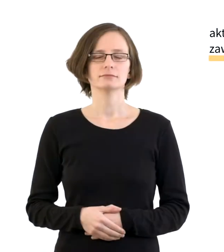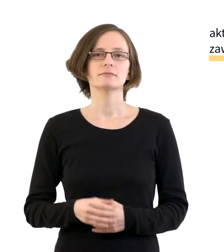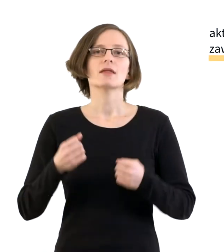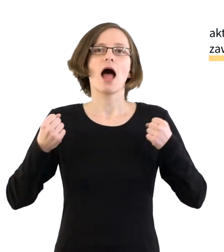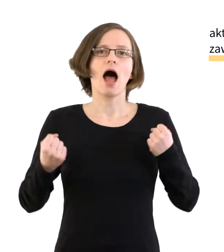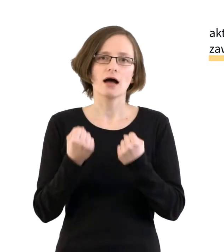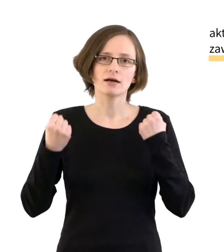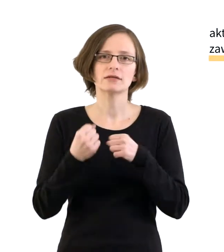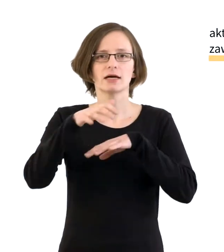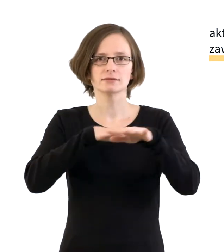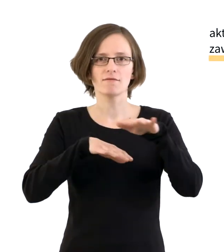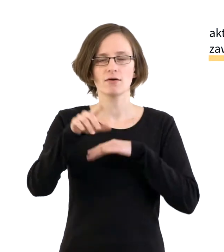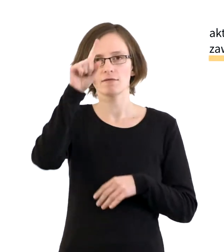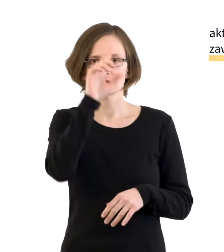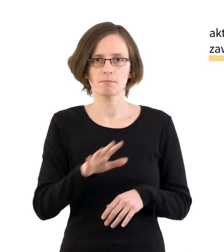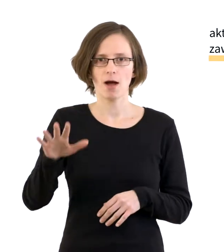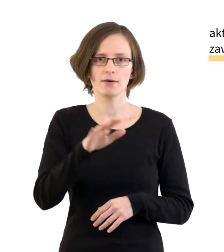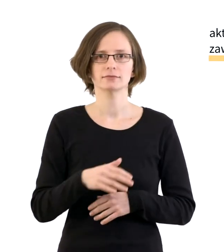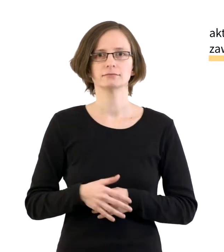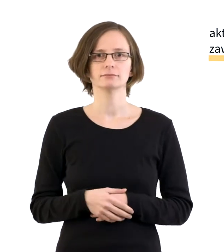Aktywizacja zawodowo-społeczna